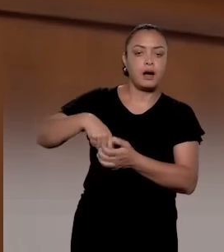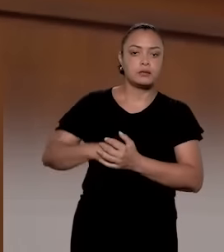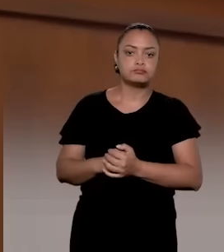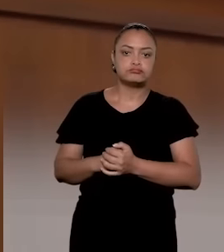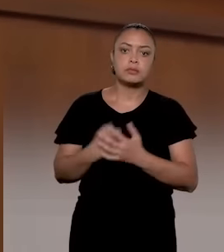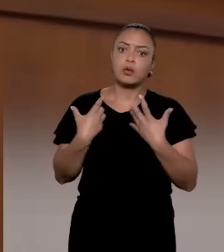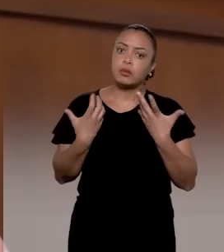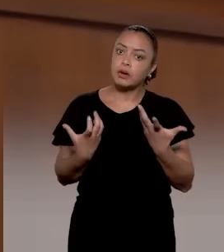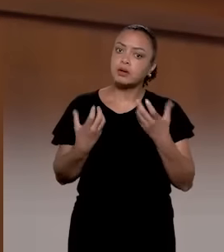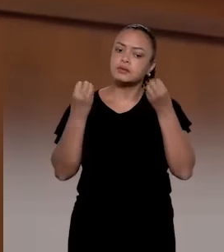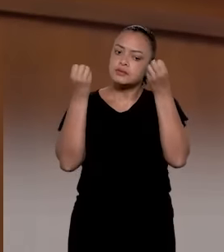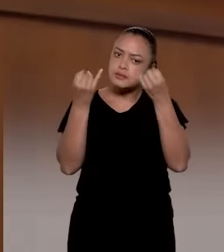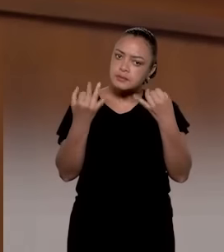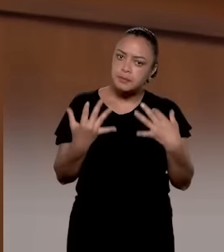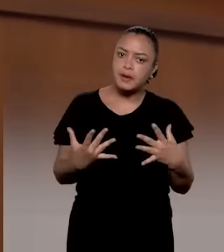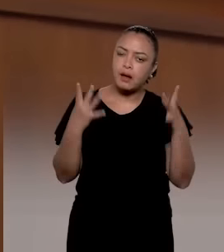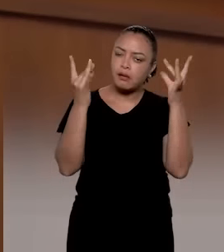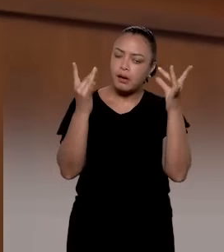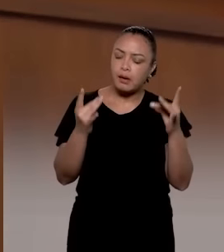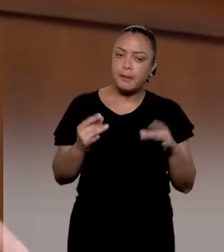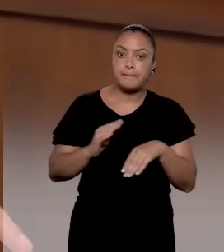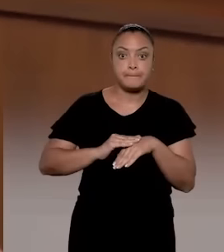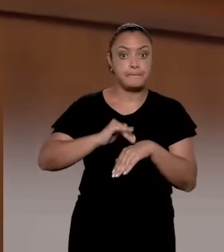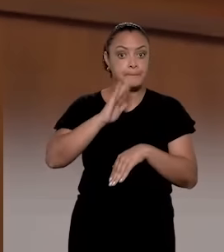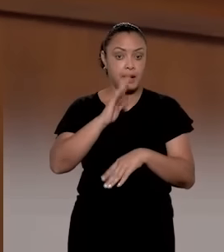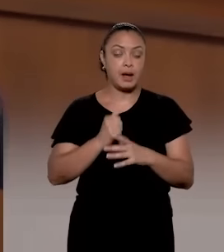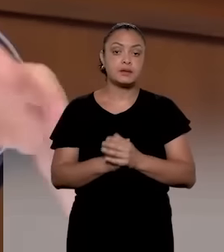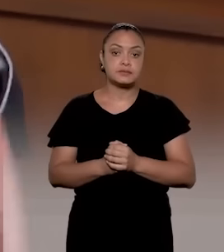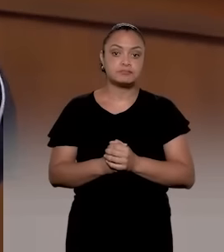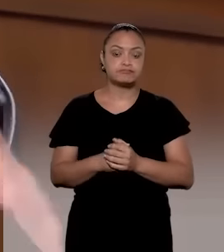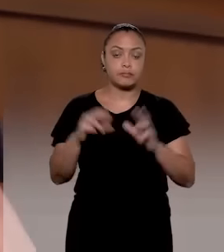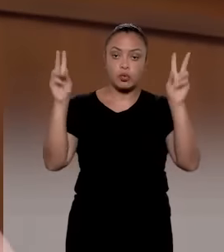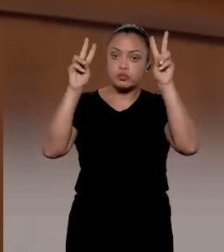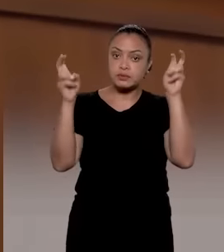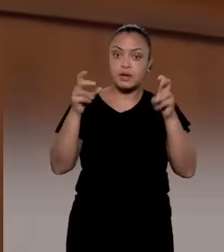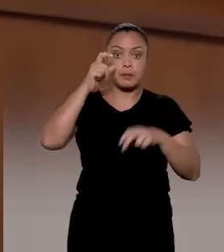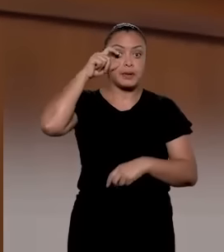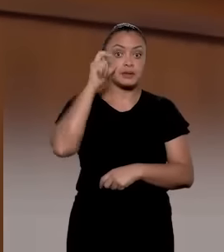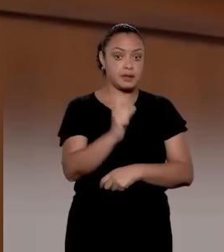um tema muito importante para o mundo do Bradesco, enfim, para o Brasil e para o Bradesco também.